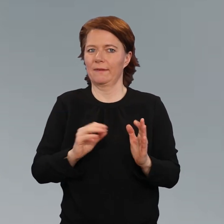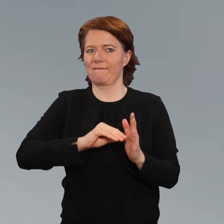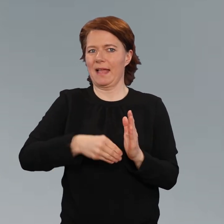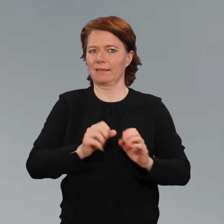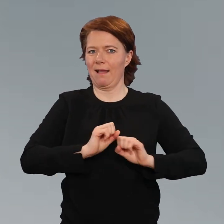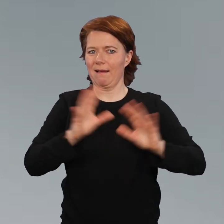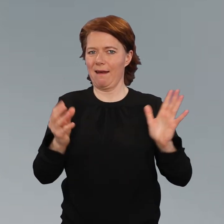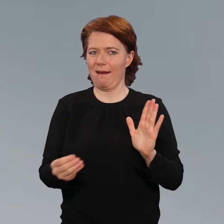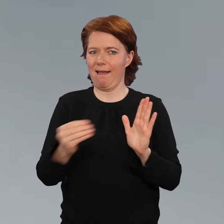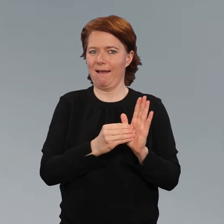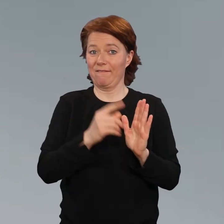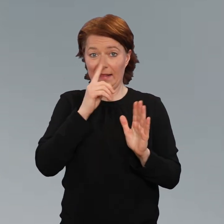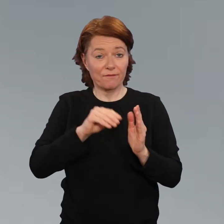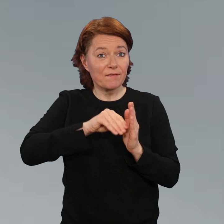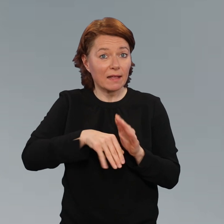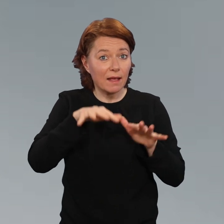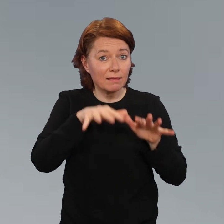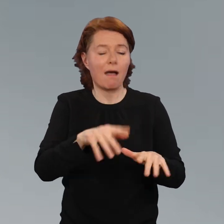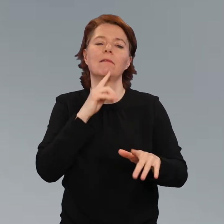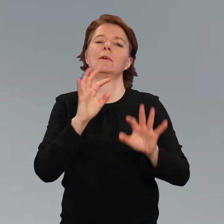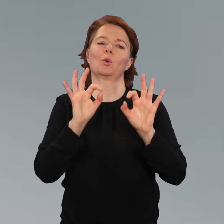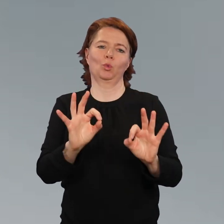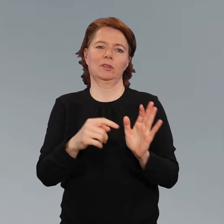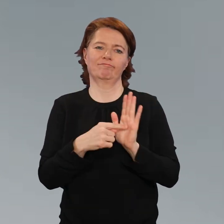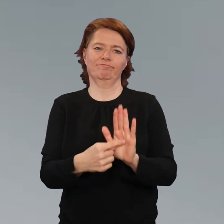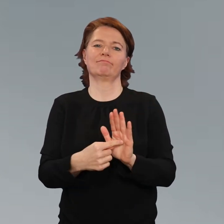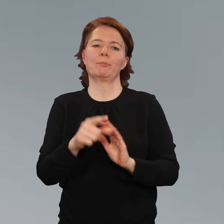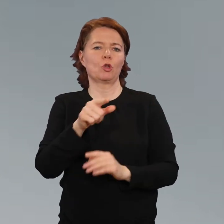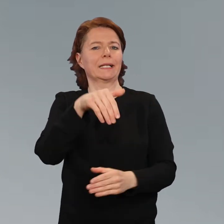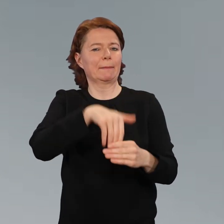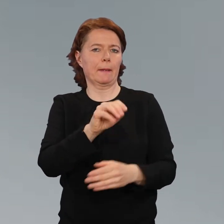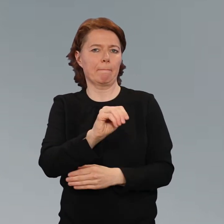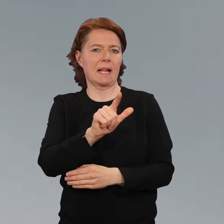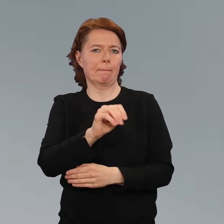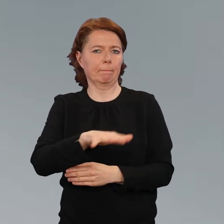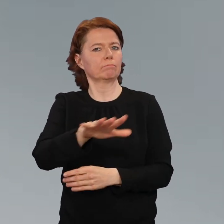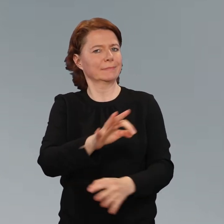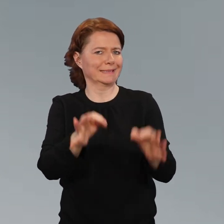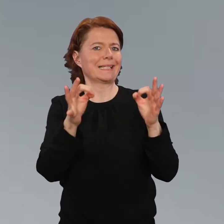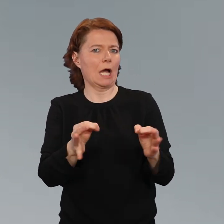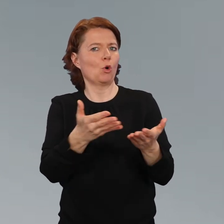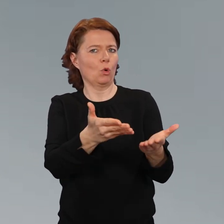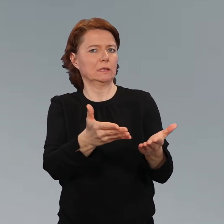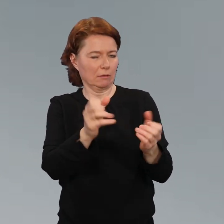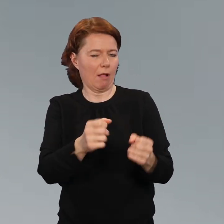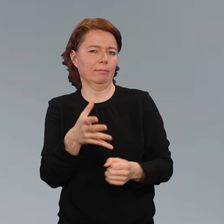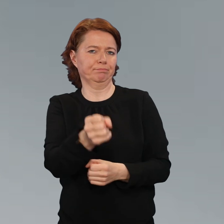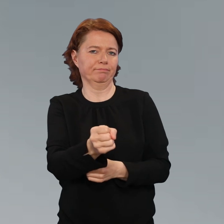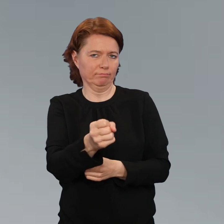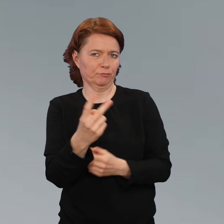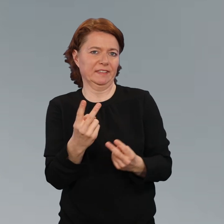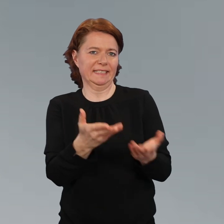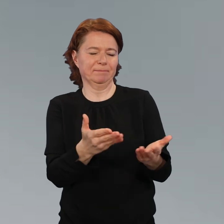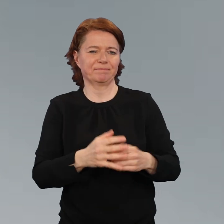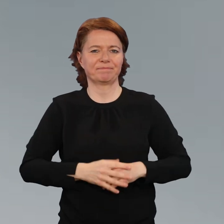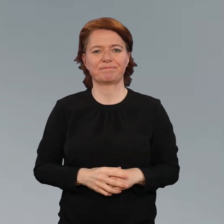eindeutiger Vertrag und ist ein gutes Zeichen dafür, dass es sich um ein seriöses MLM-System handelt.